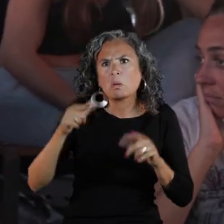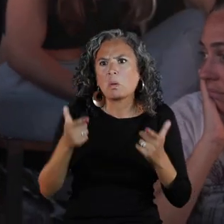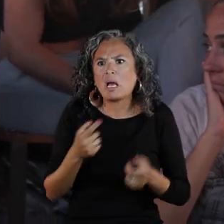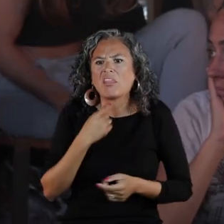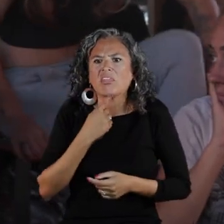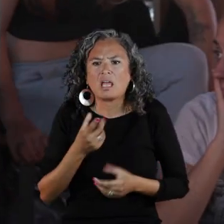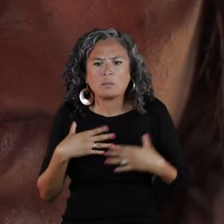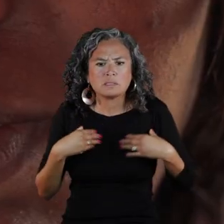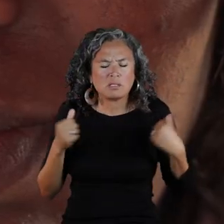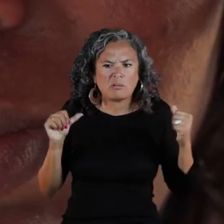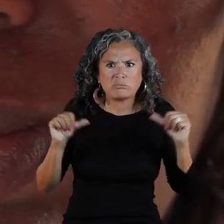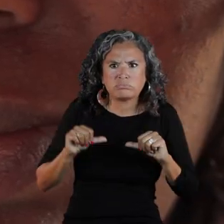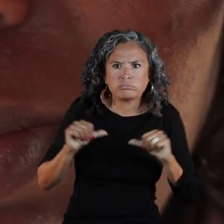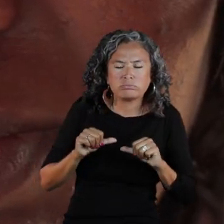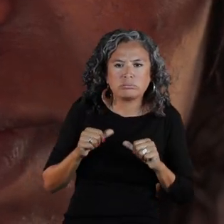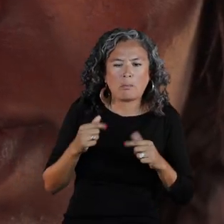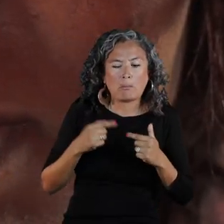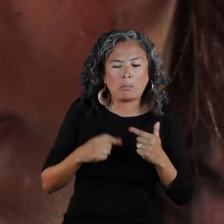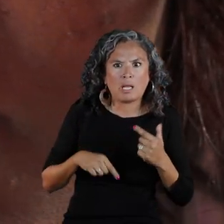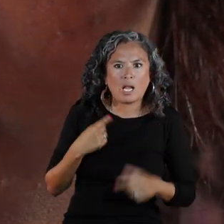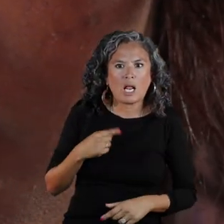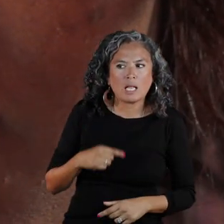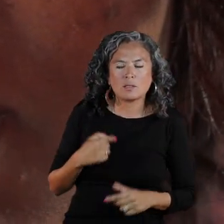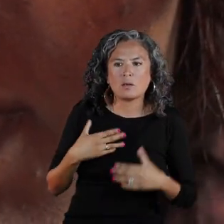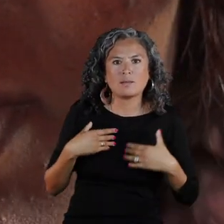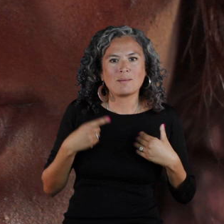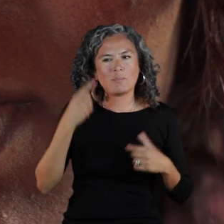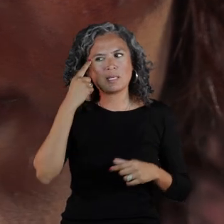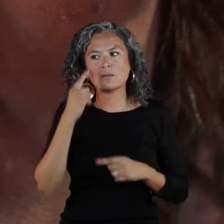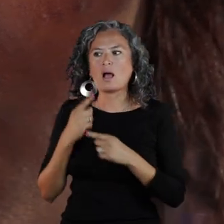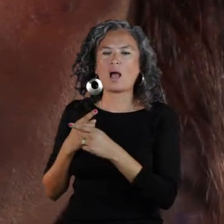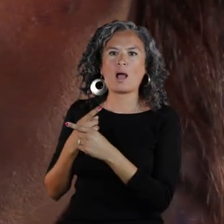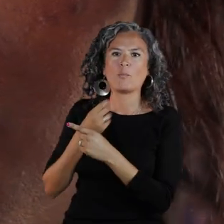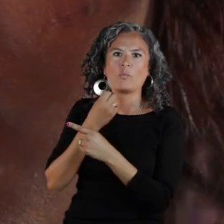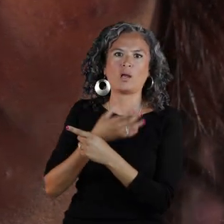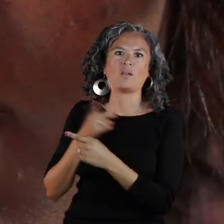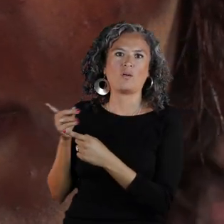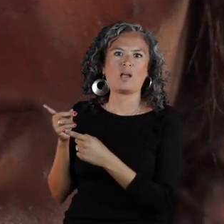otras personas y se dice: “Qué bueno que él, por lo menos él sí, me quiere a mi